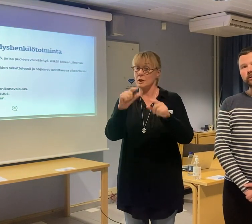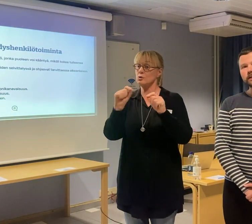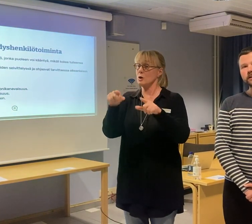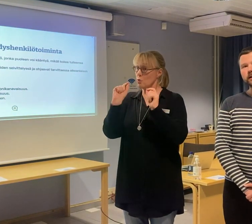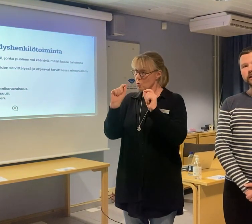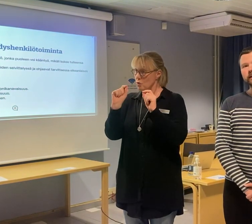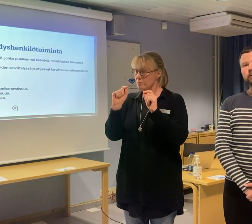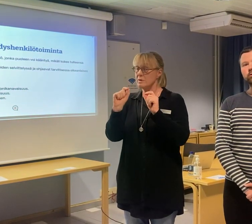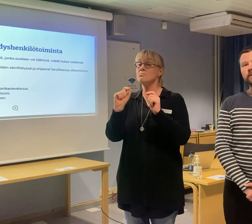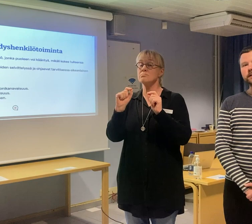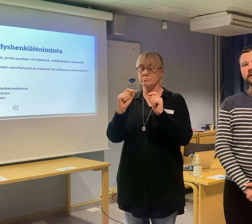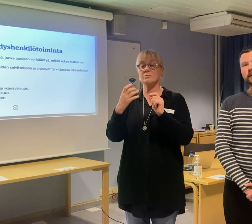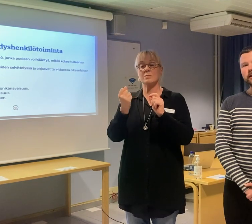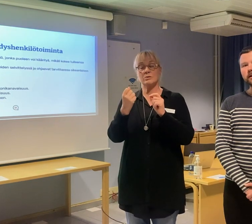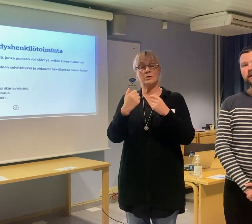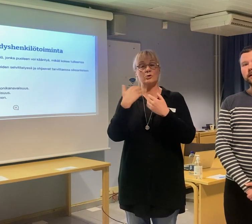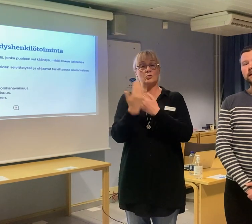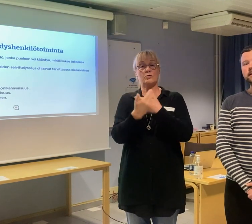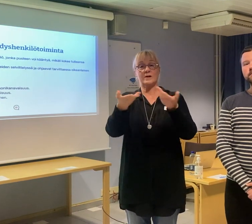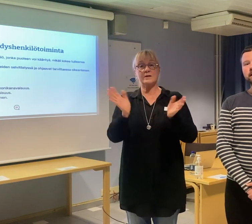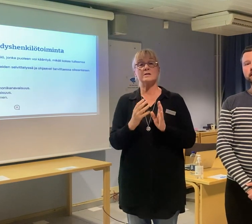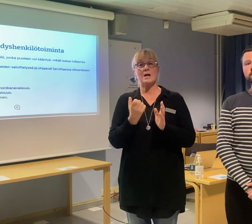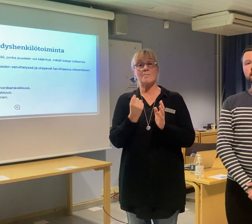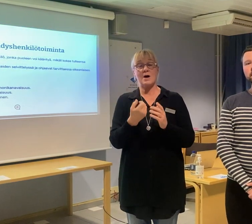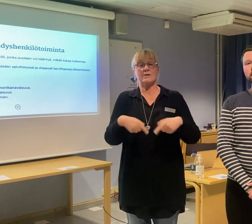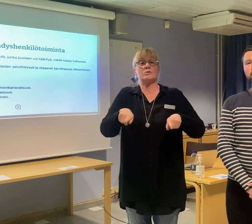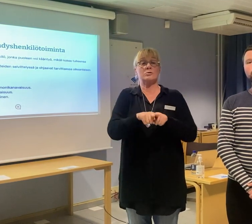joita voi ottaa huomioon pyrittäessä toteuttamaan -